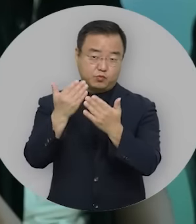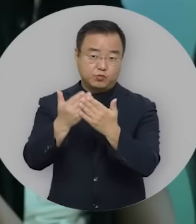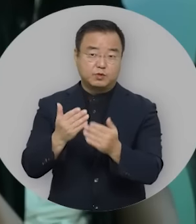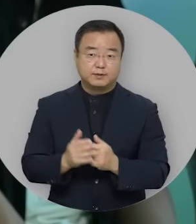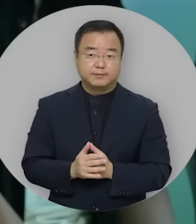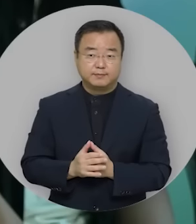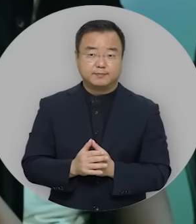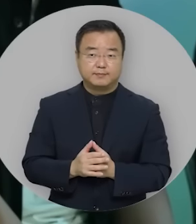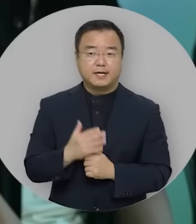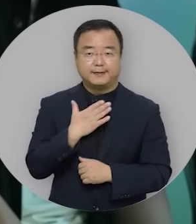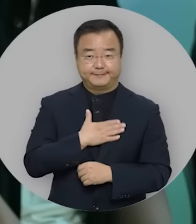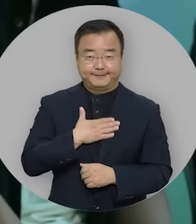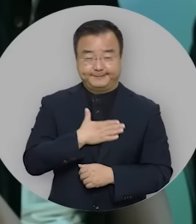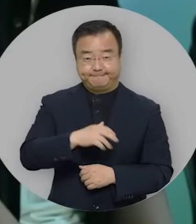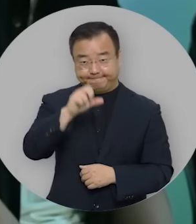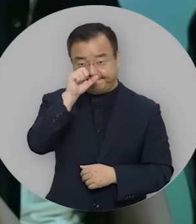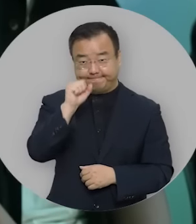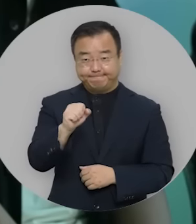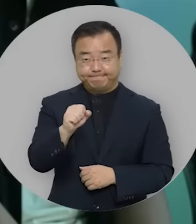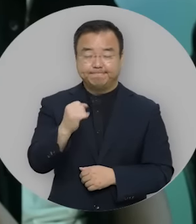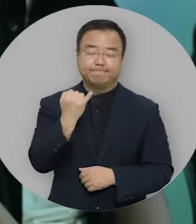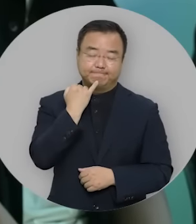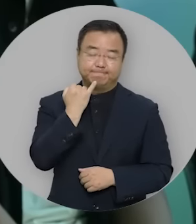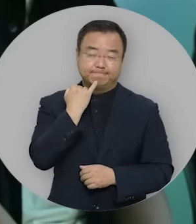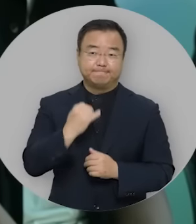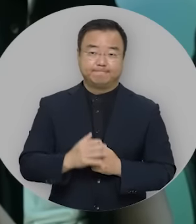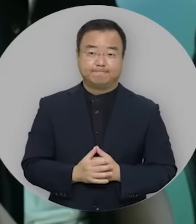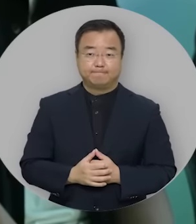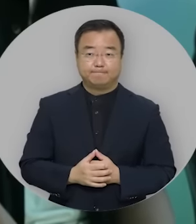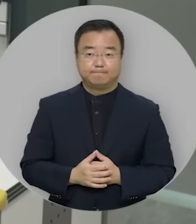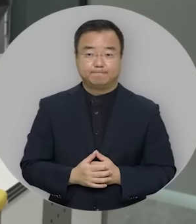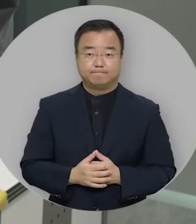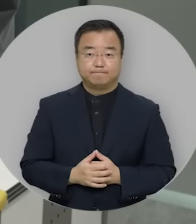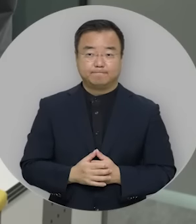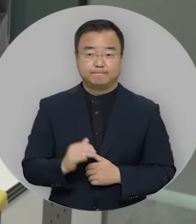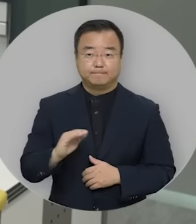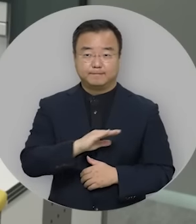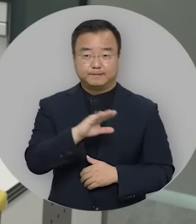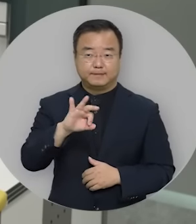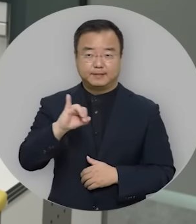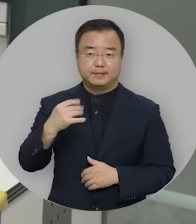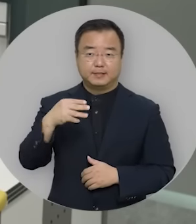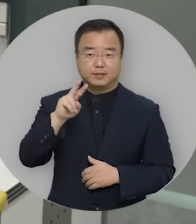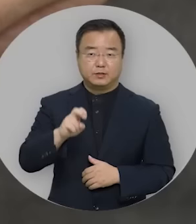그래서 기분이 좋아요. 우리 이룸고등학교 로고가 담긴